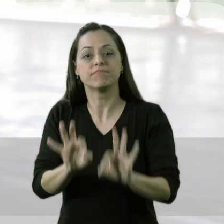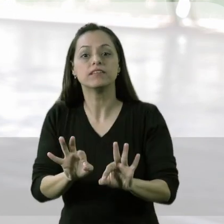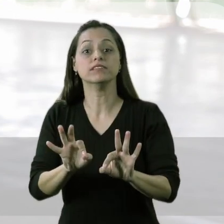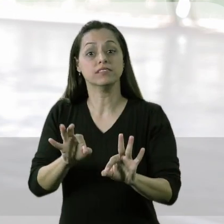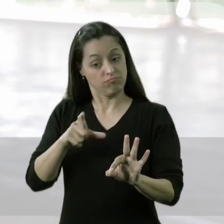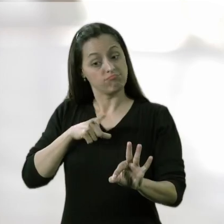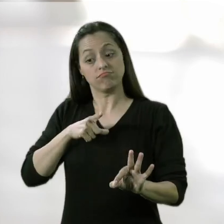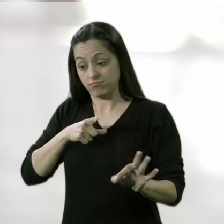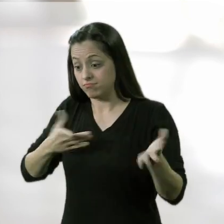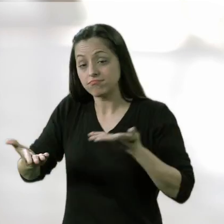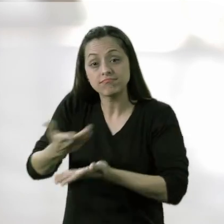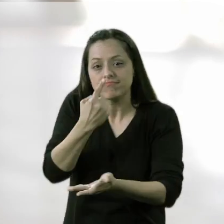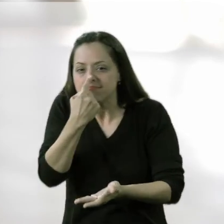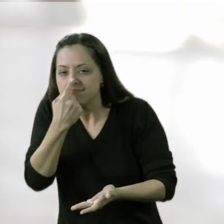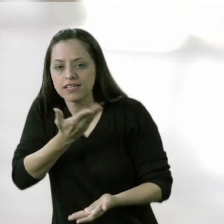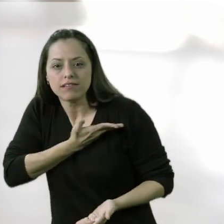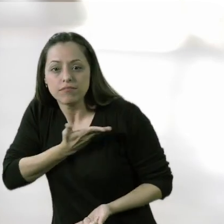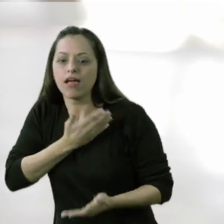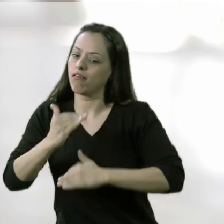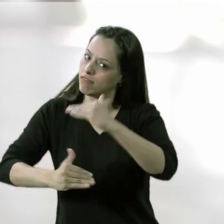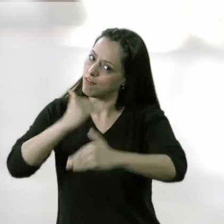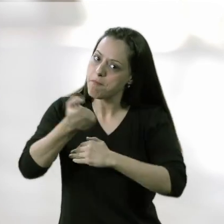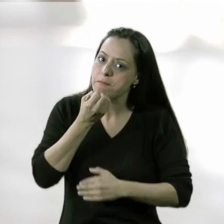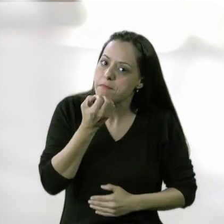Ele teve um desenvolvimento muito bom, ele está muito participativo.